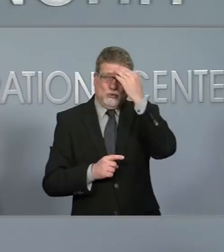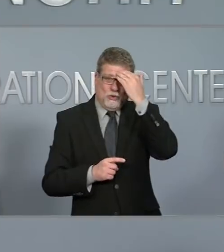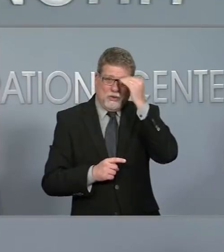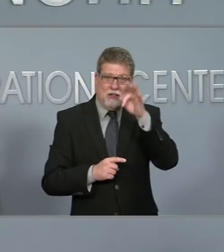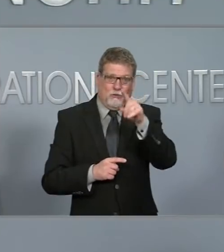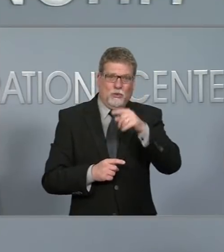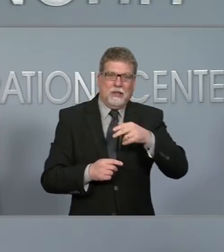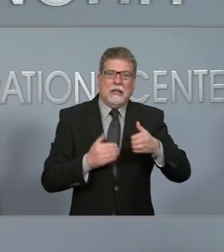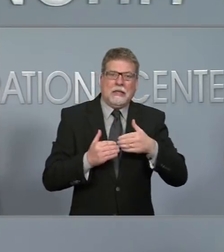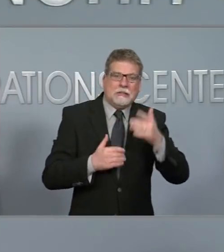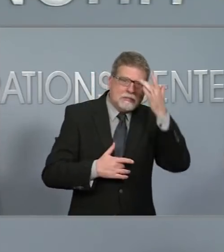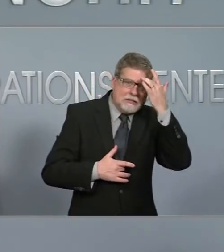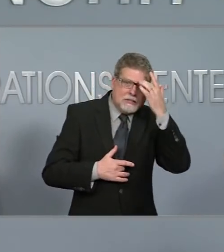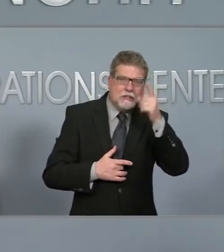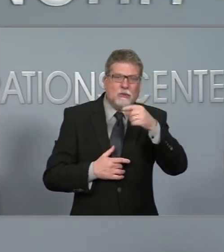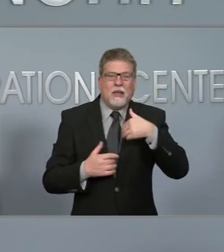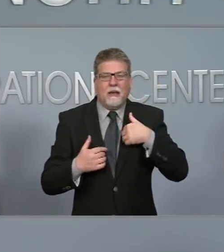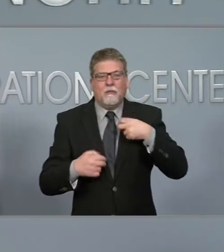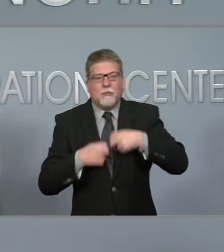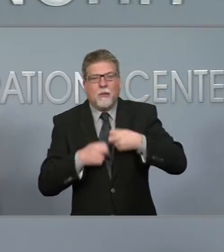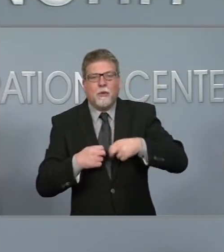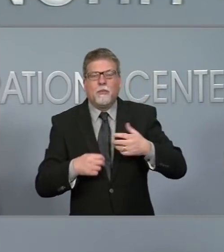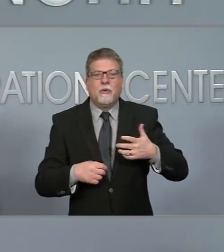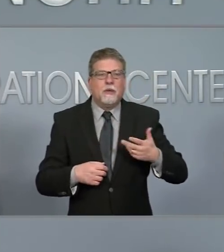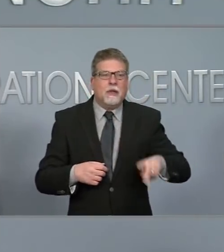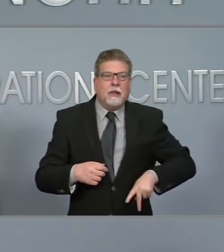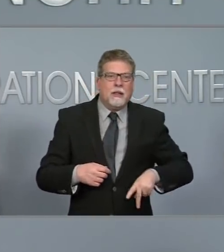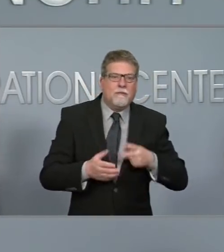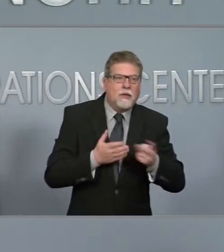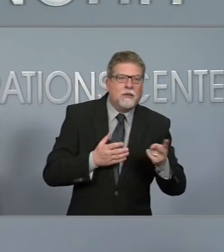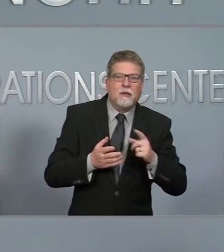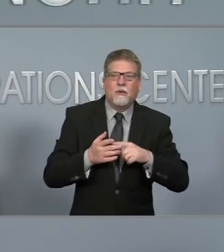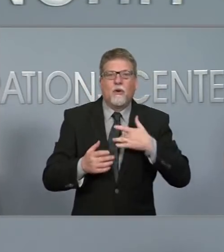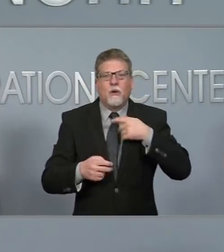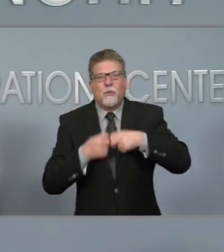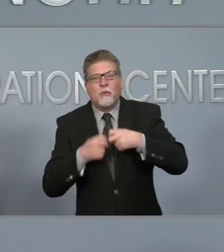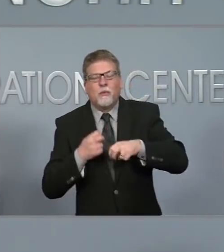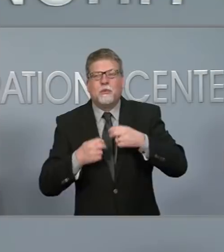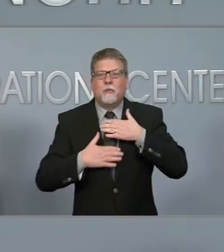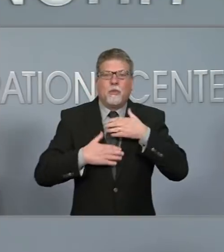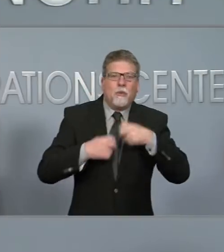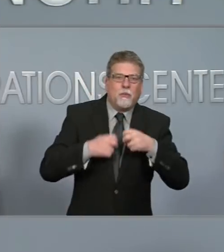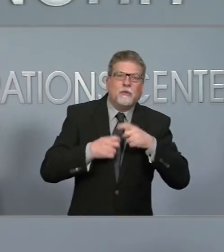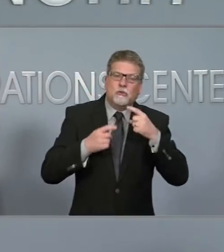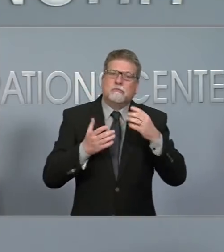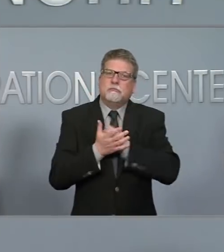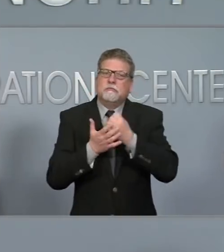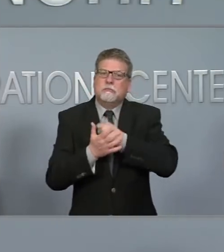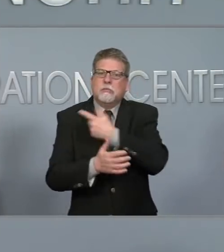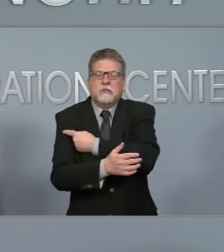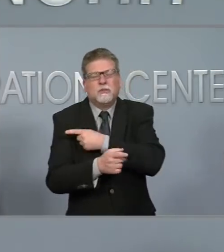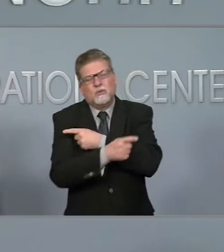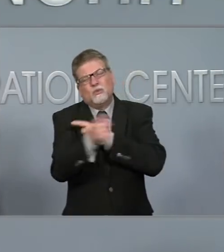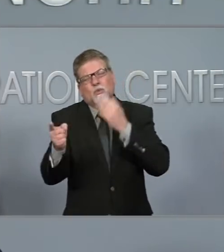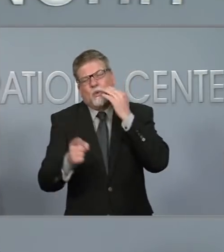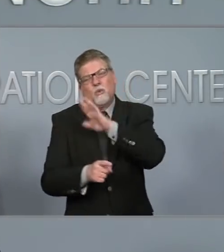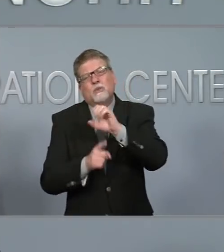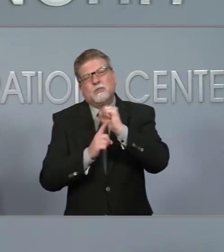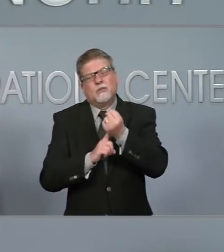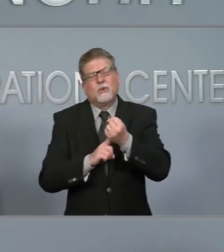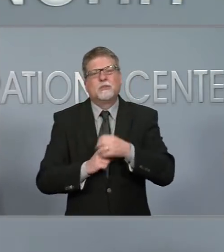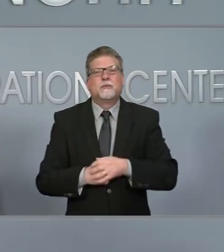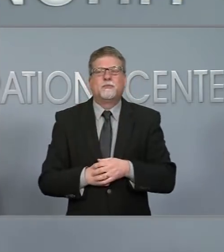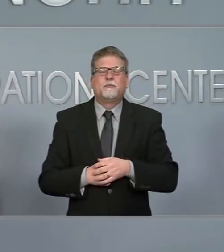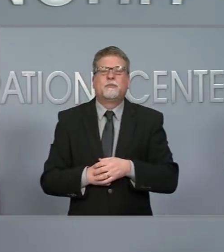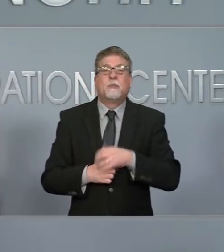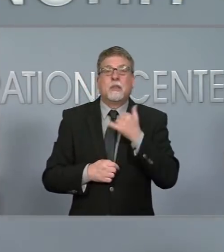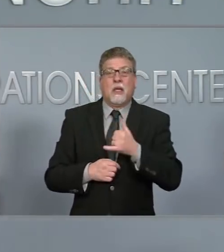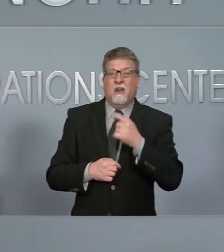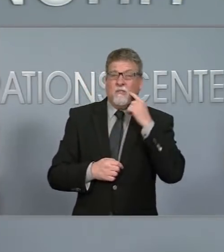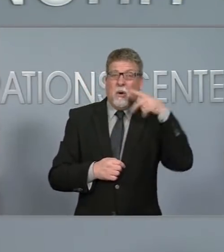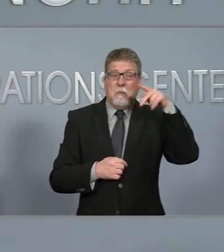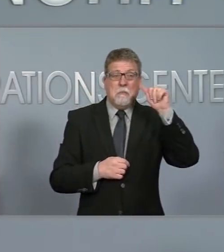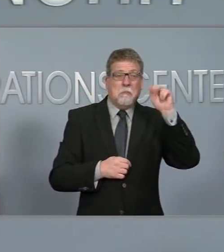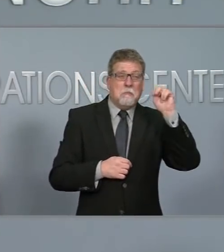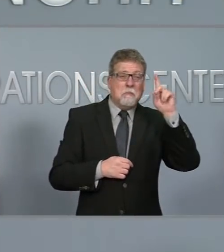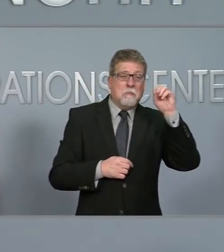protegerse a sí mismo Bazán